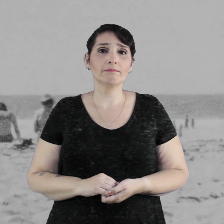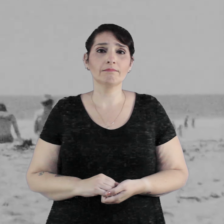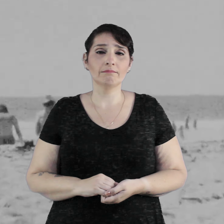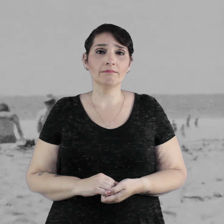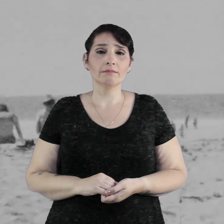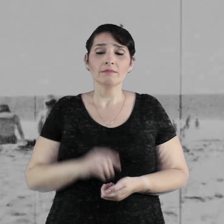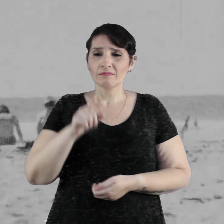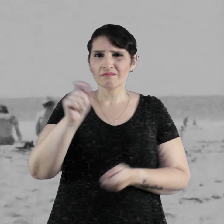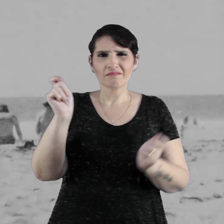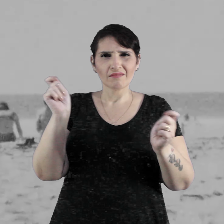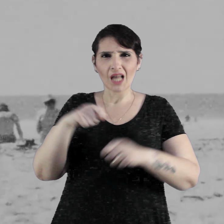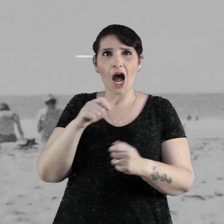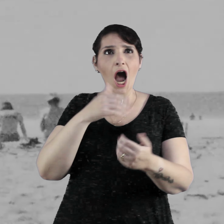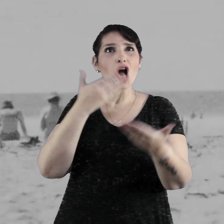Você não pode falar com as pessoas na tela.